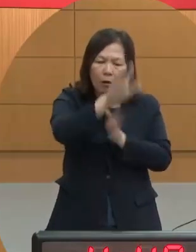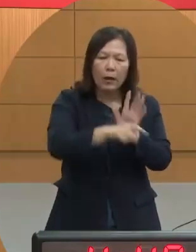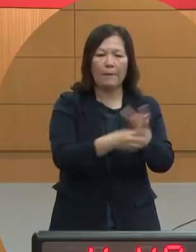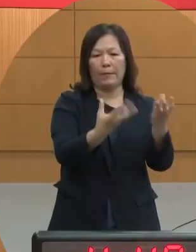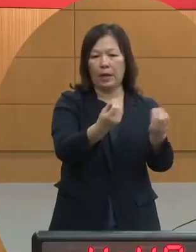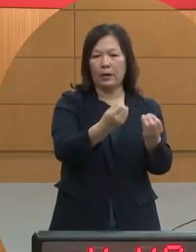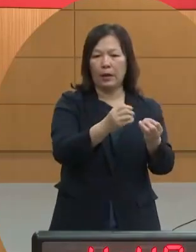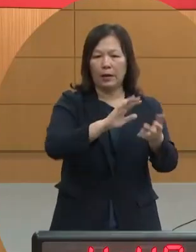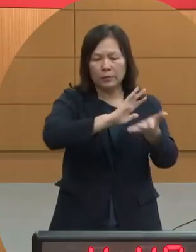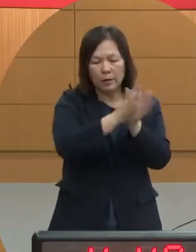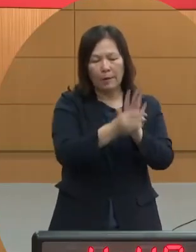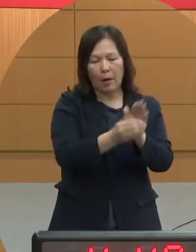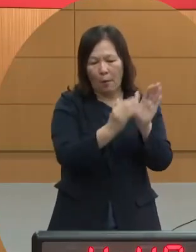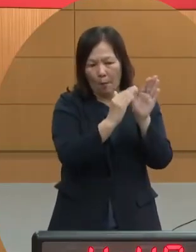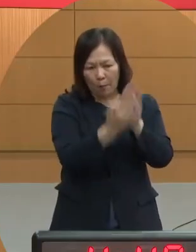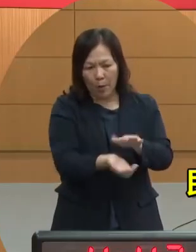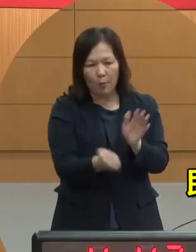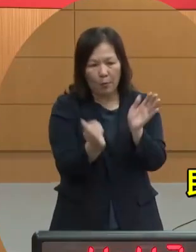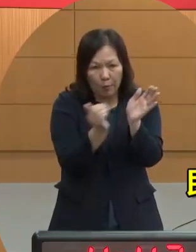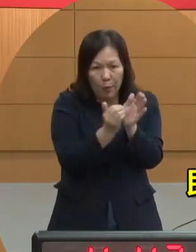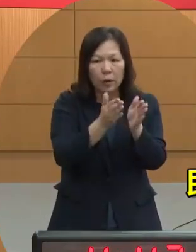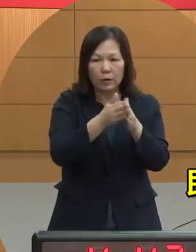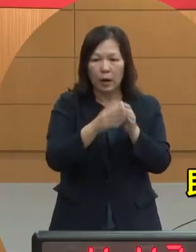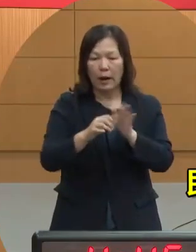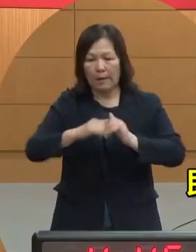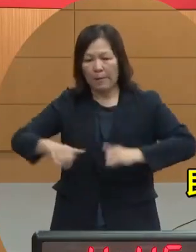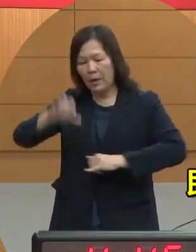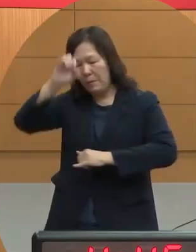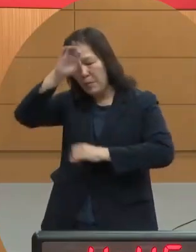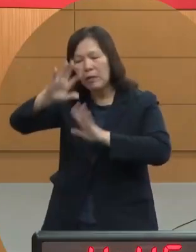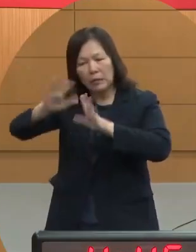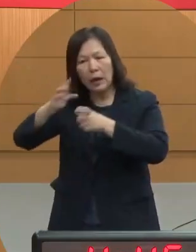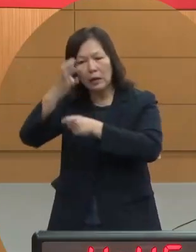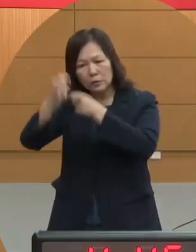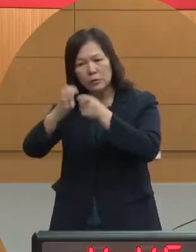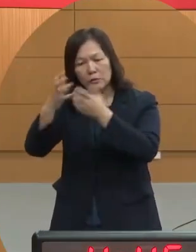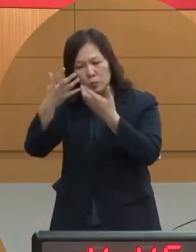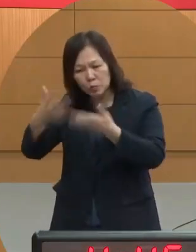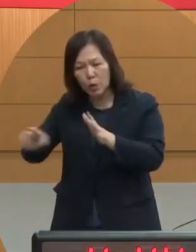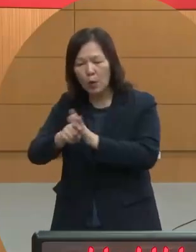所以現在就快倒了 民進黨大概40幾年吧 從街頭走向政權